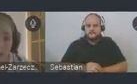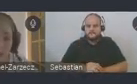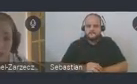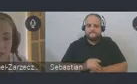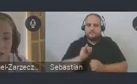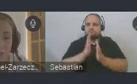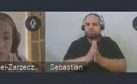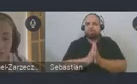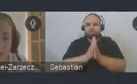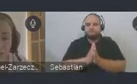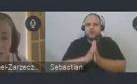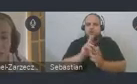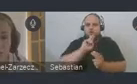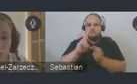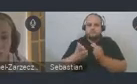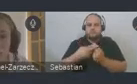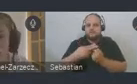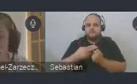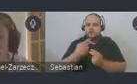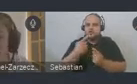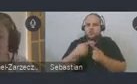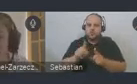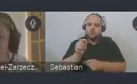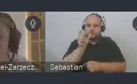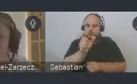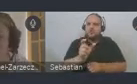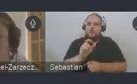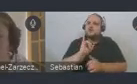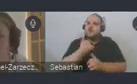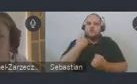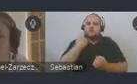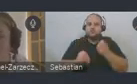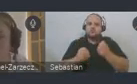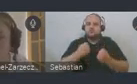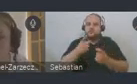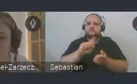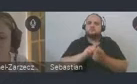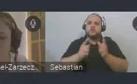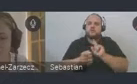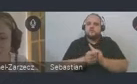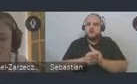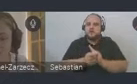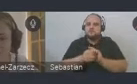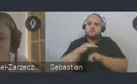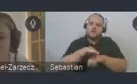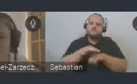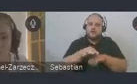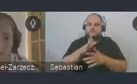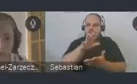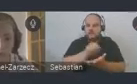I bardzo was proszę: odpowiedzcie krótko. Z jakimi trudnościami się spotykacie, prowadząc takie zajęcia,